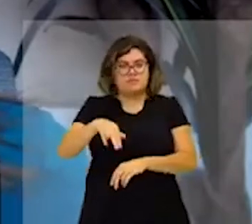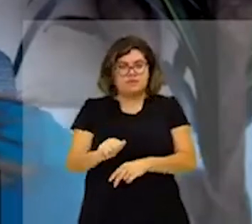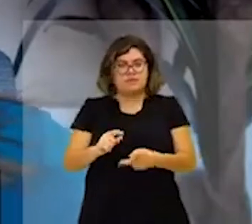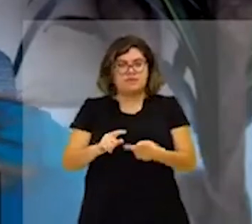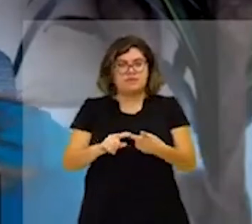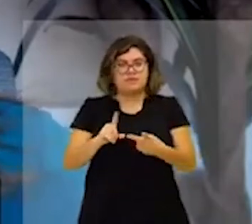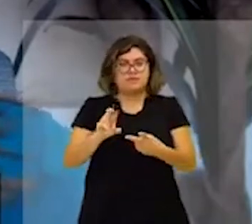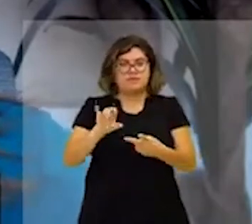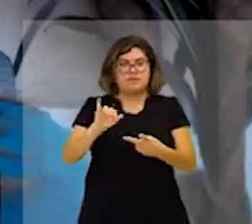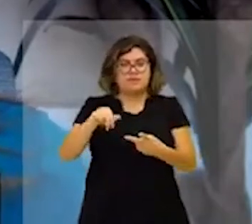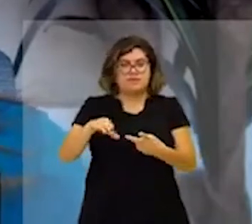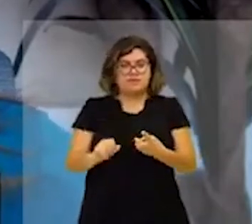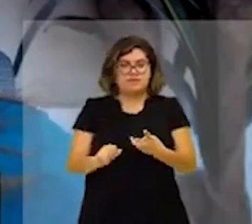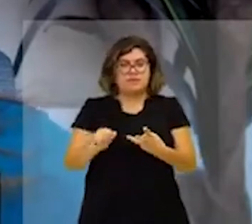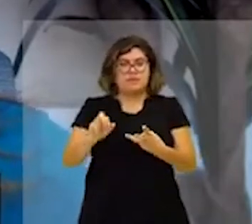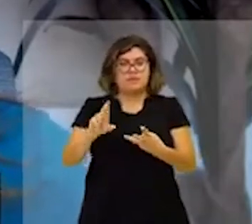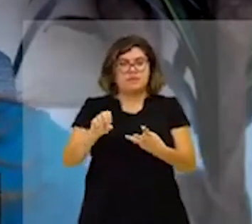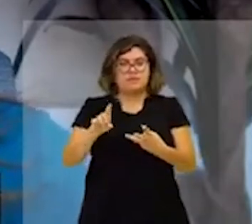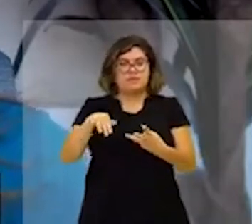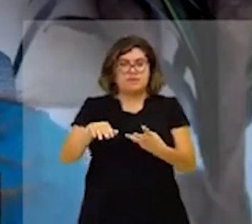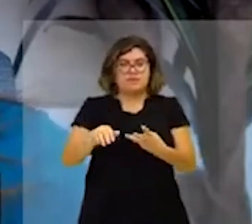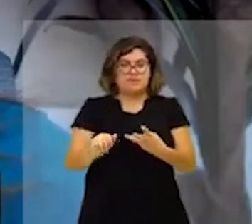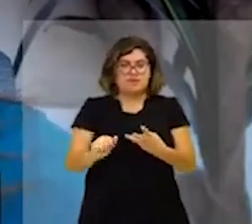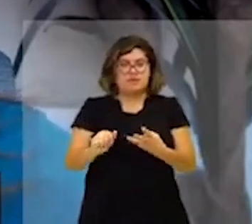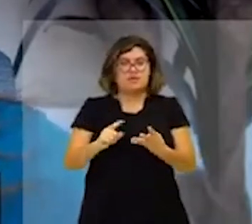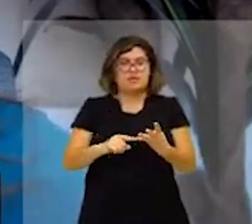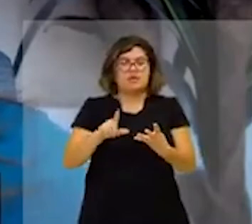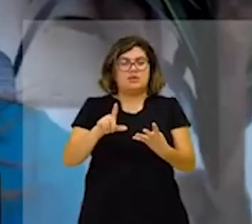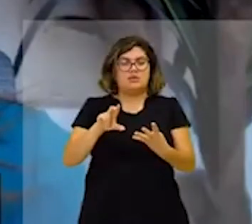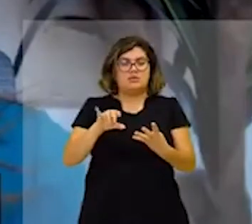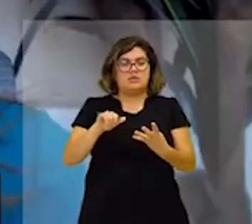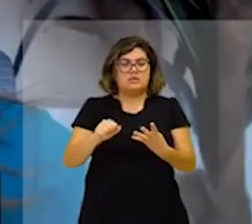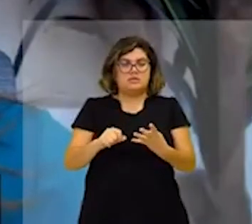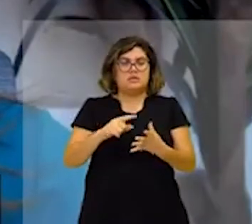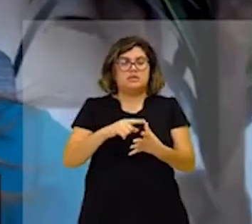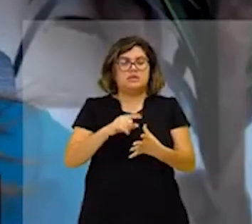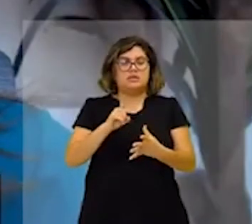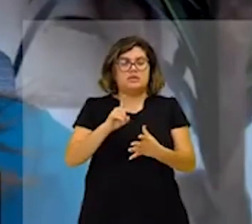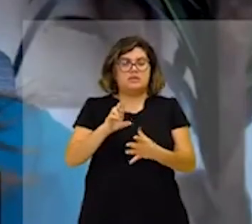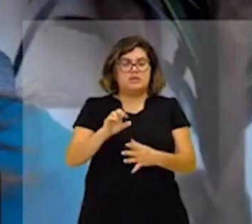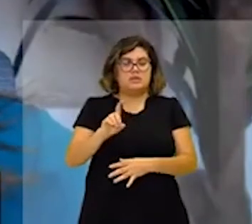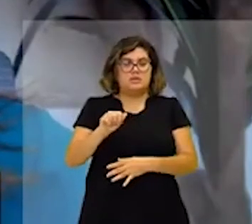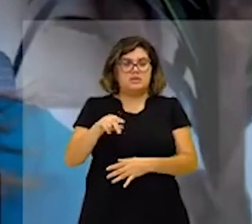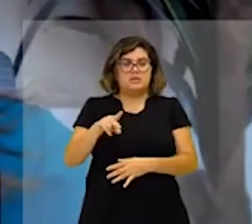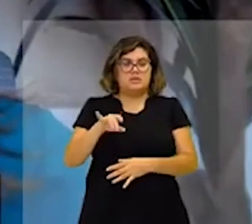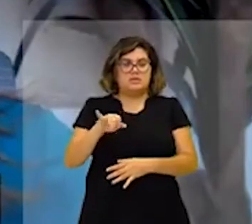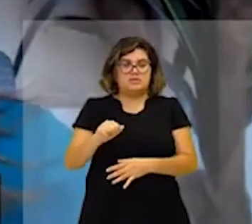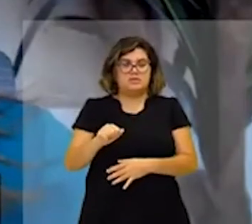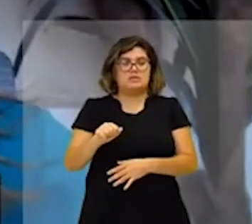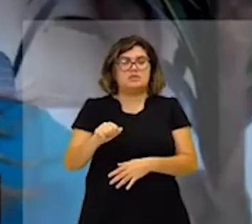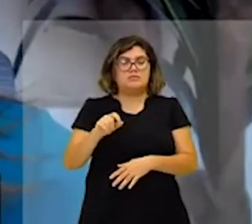Dra Lorena Santos querida Luiza Portela doutora Ana Cláudia Santana Luan Santana pela gentileza